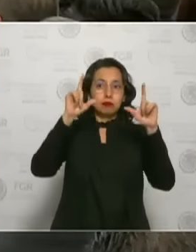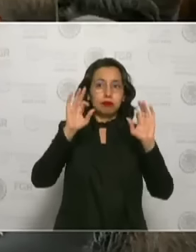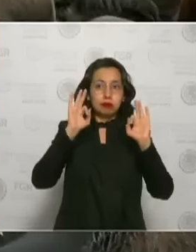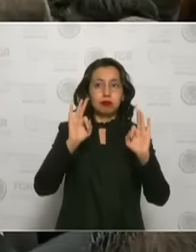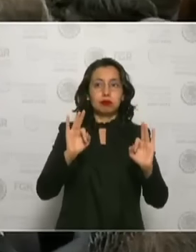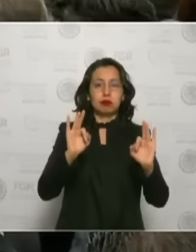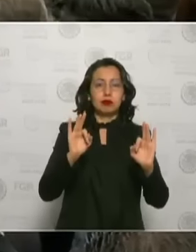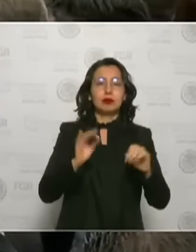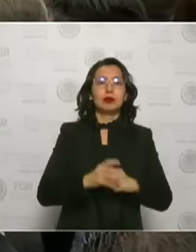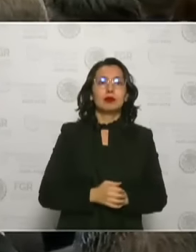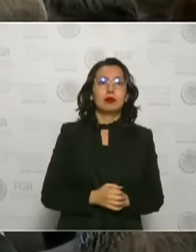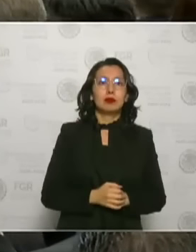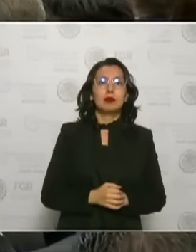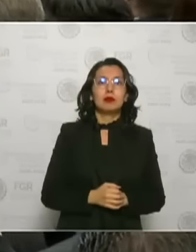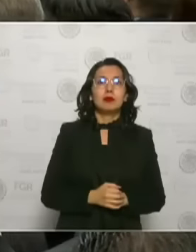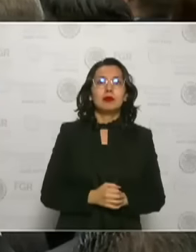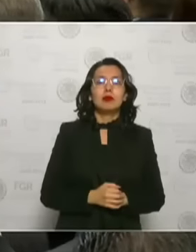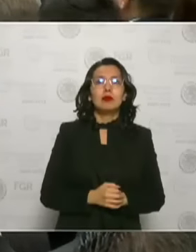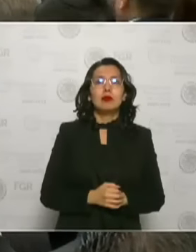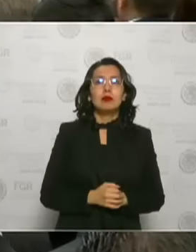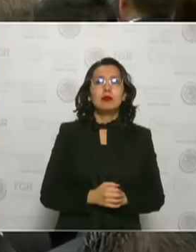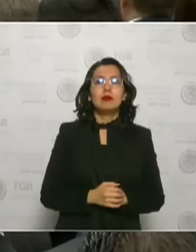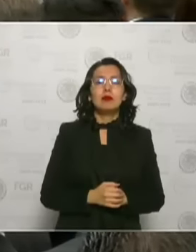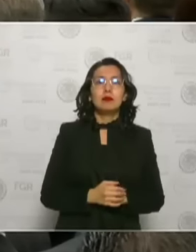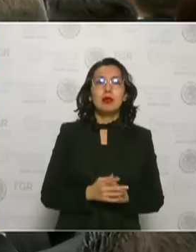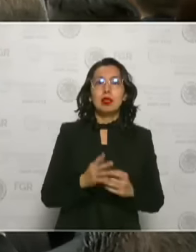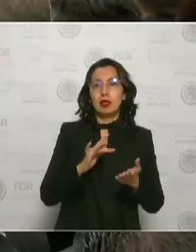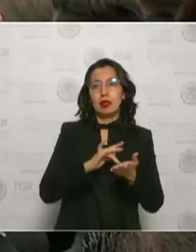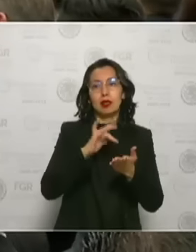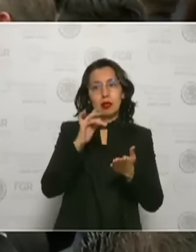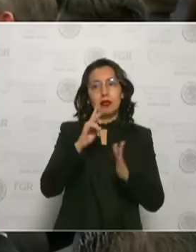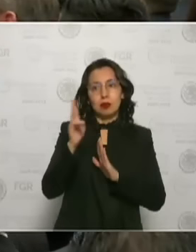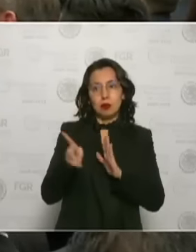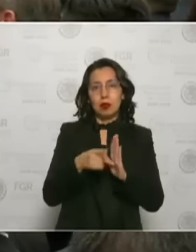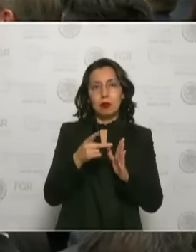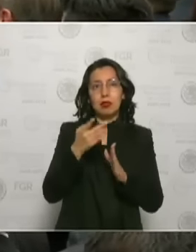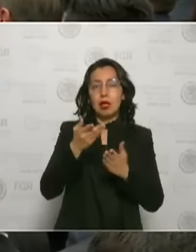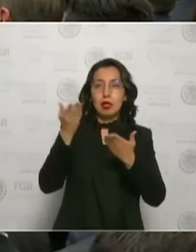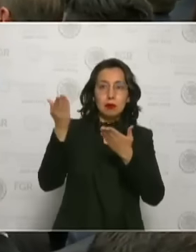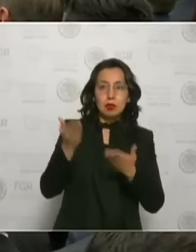frente de nuestro presidium, no sin antes agradecer nuevamente la presencia con la